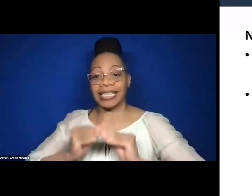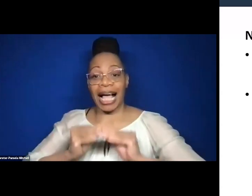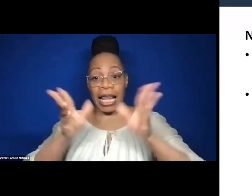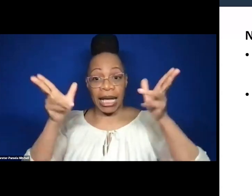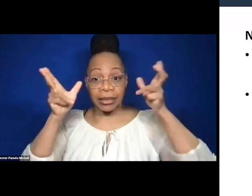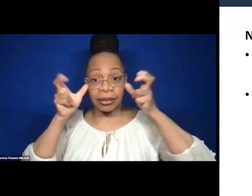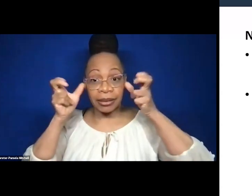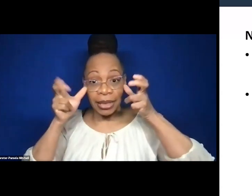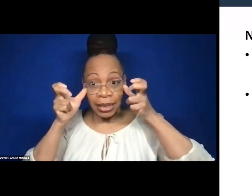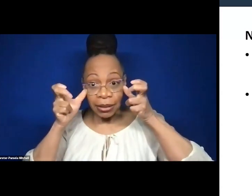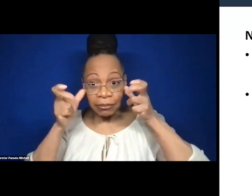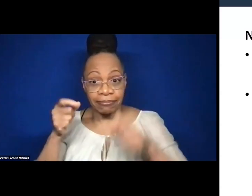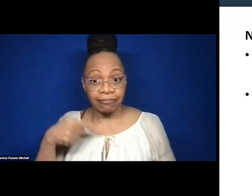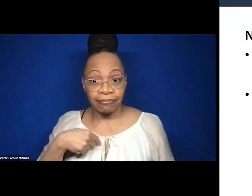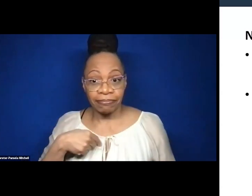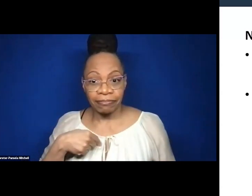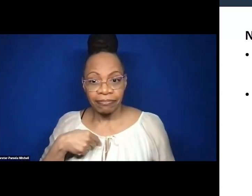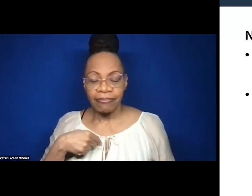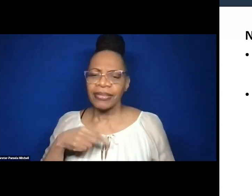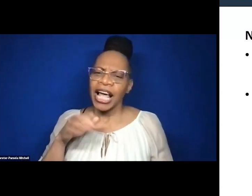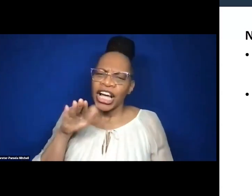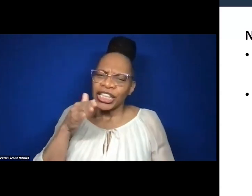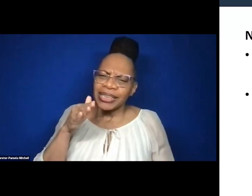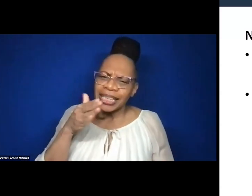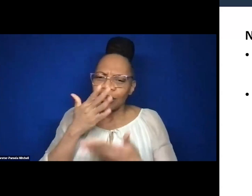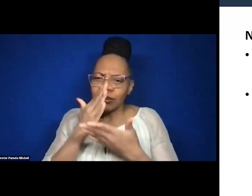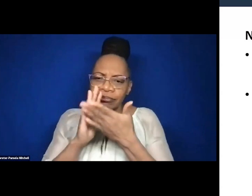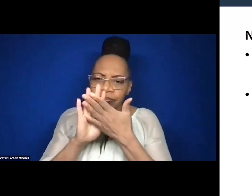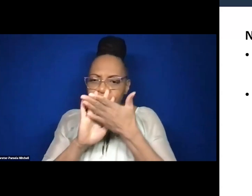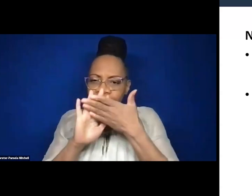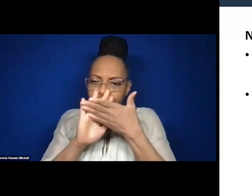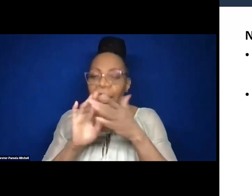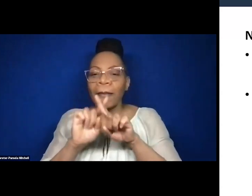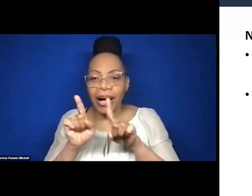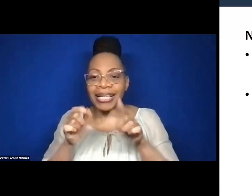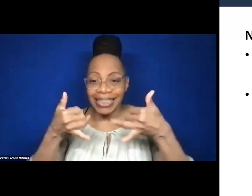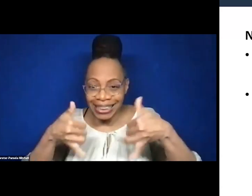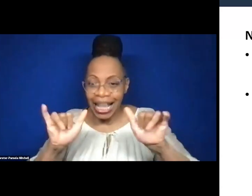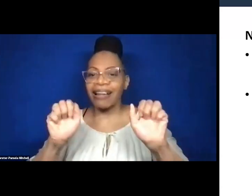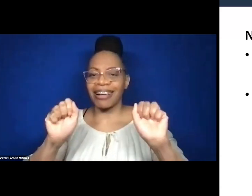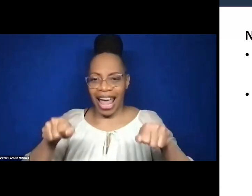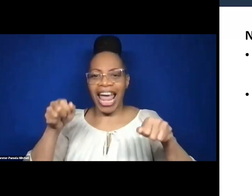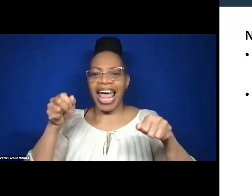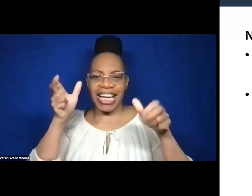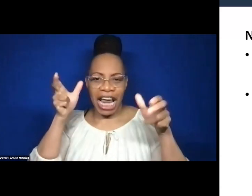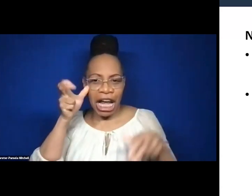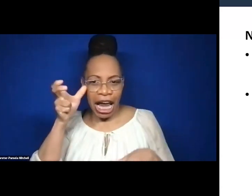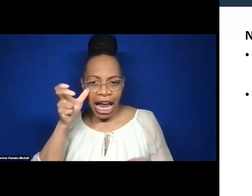¿Me escuchan, Pam? [Pam] Estás un poco distorsionada, pero te escucho. Tu volumen está bien, pero te escuchamos.